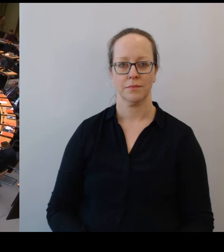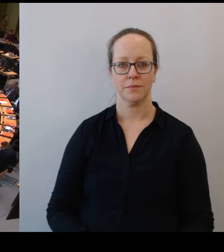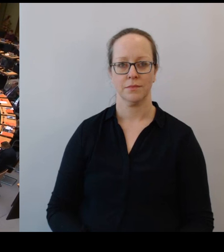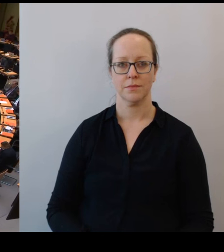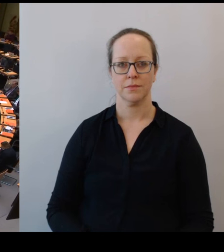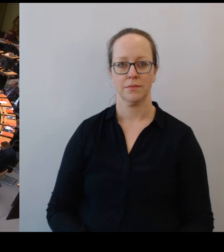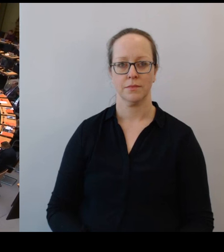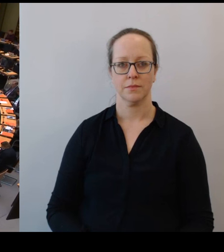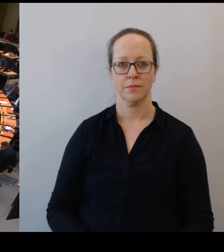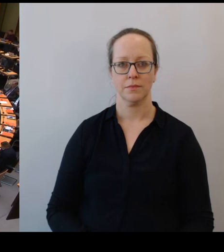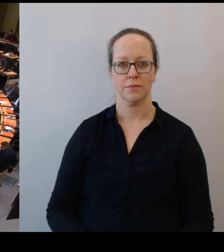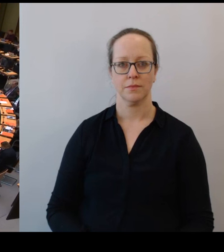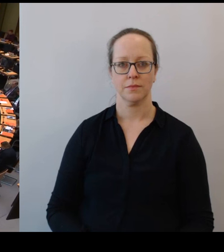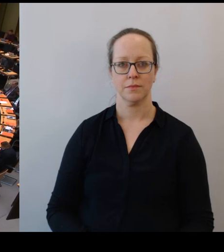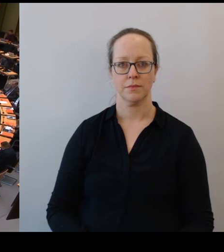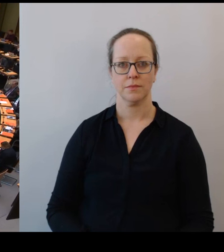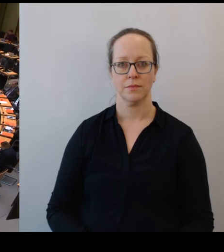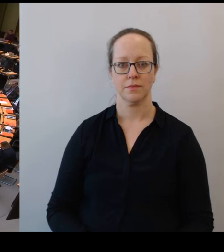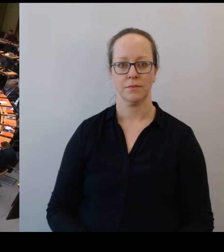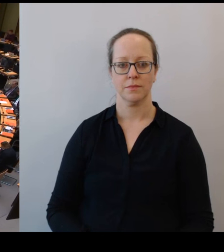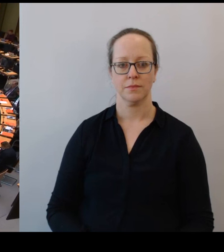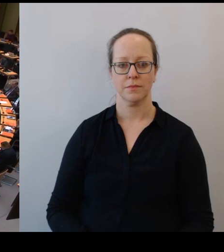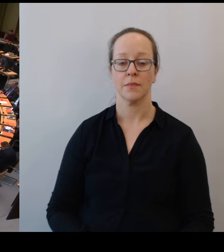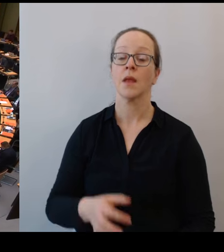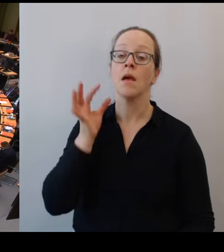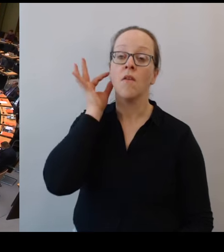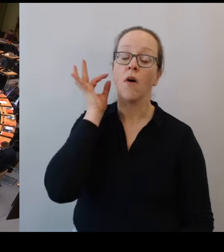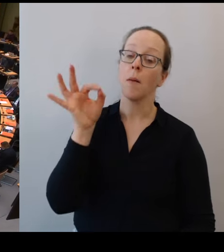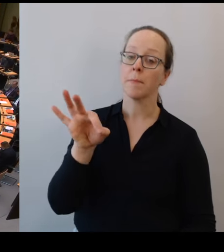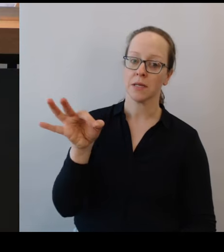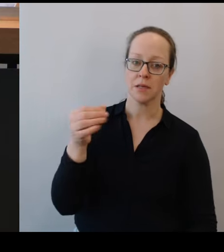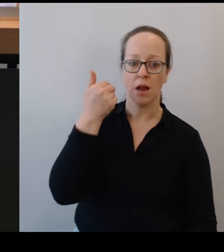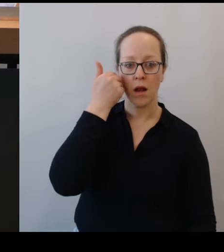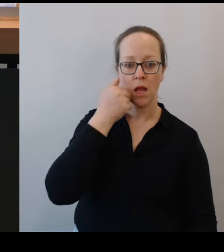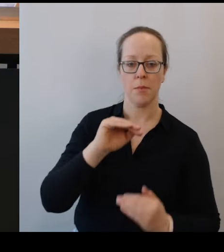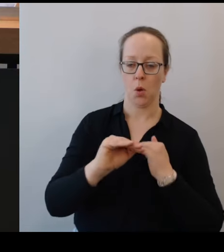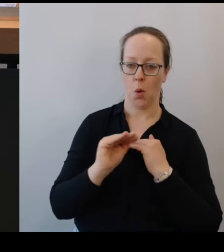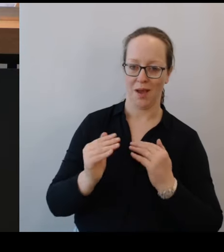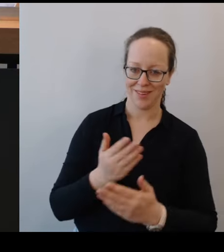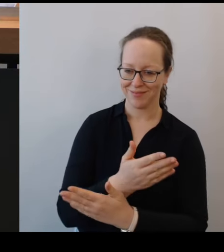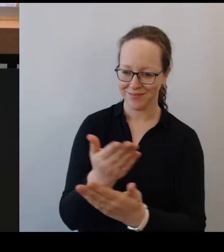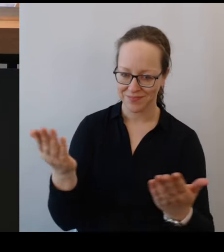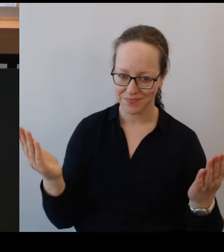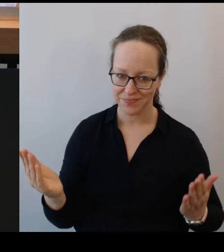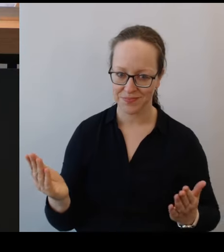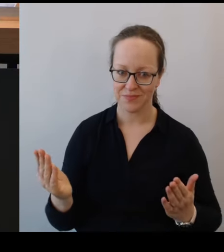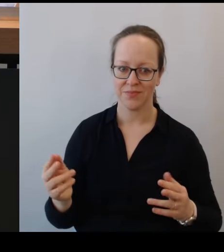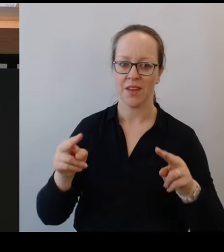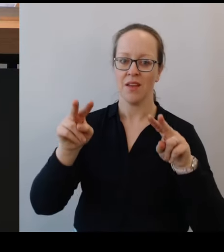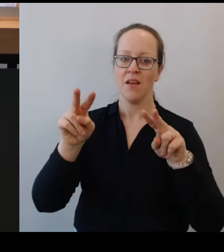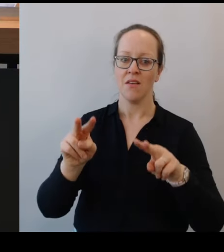(Rednerwechsel) Frau Präsidentin! Liebe Kolleginnen und Kollegen! Werte Zuschauer vor Ort und daheim an den Empfangsgeräten!